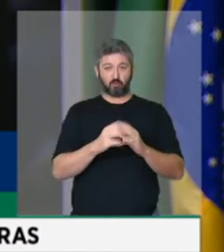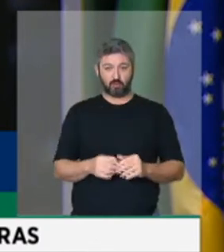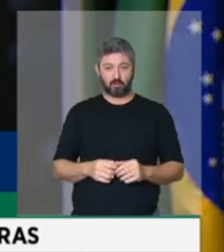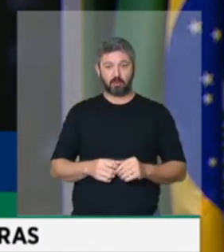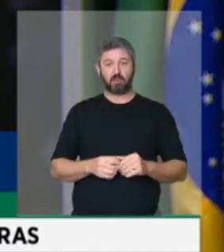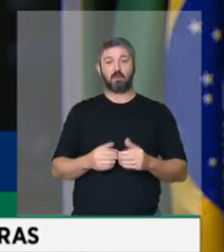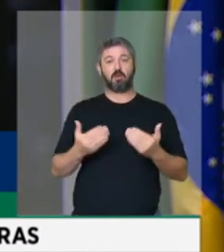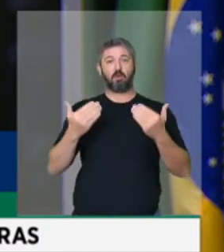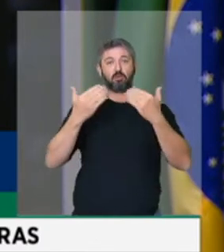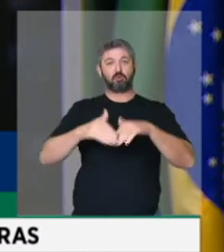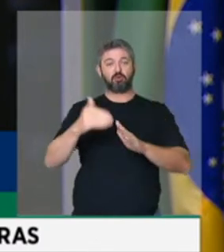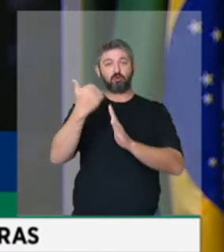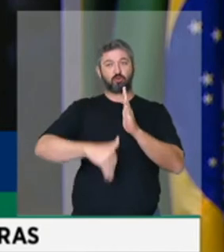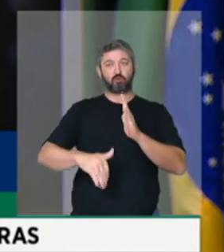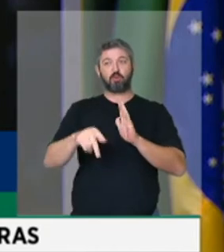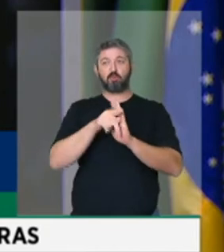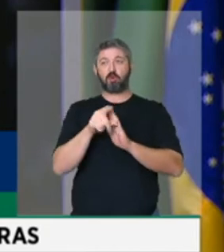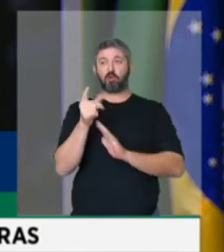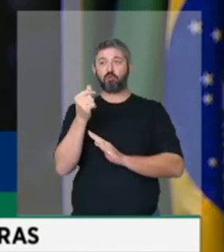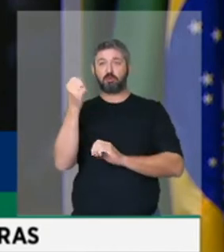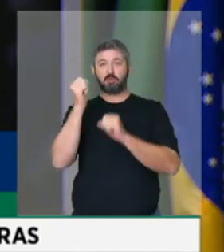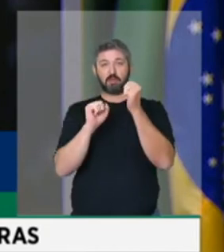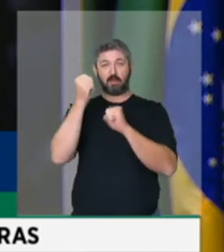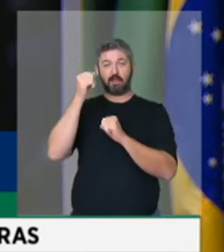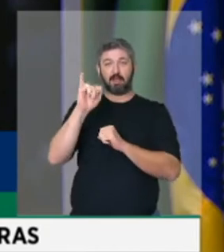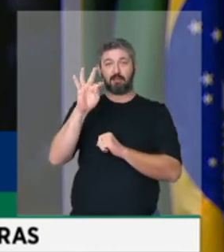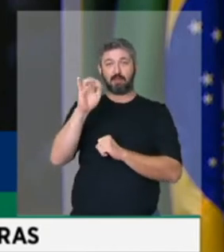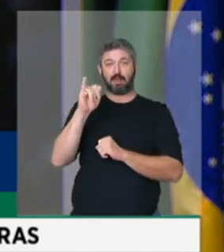LEI DE GÁ S, CONDICIONA A DESESTATIZAÇÃO A CONTRATAÇÃO PRÉVIA DE GERAÇÃO TERMOELÉTRICA E